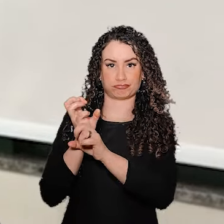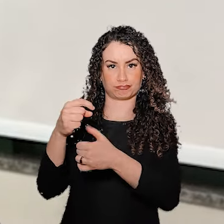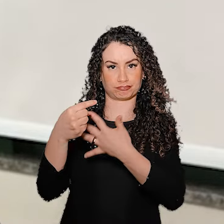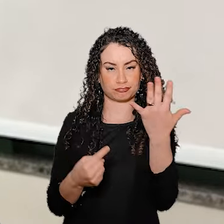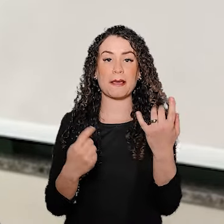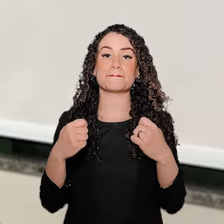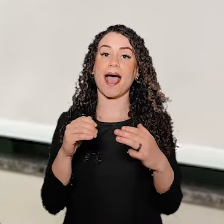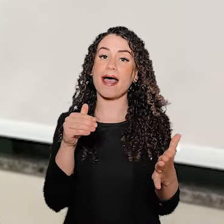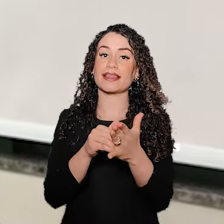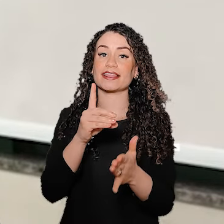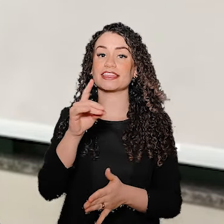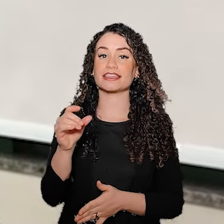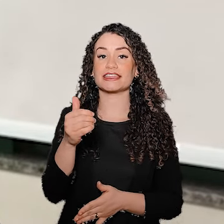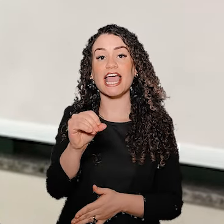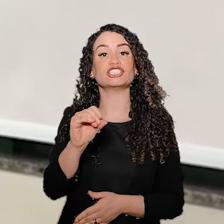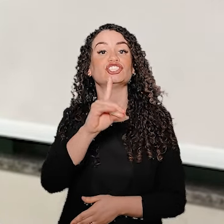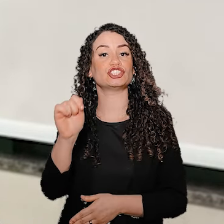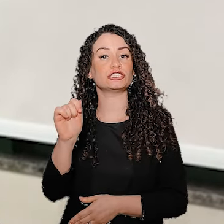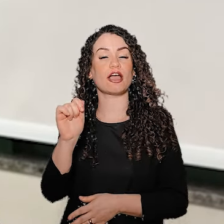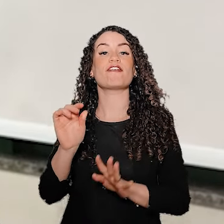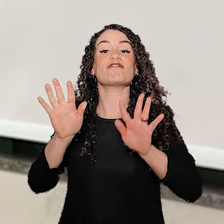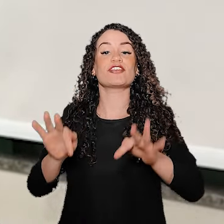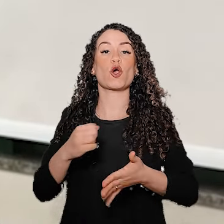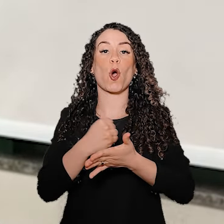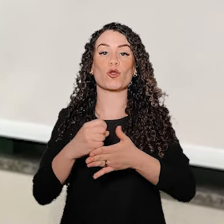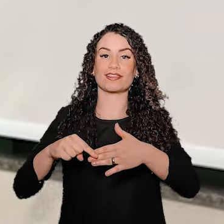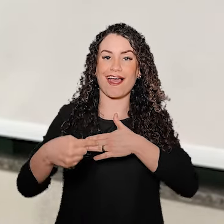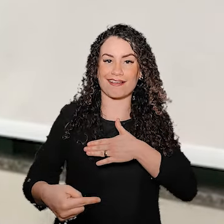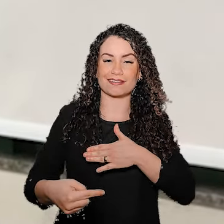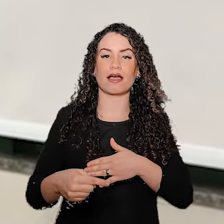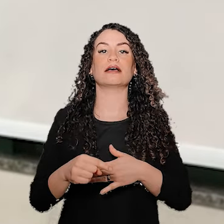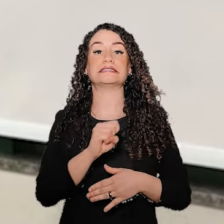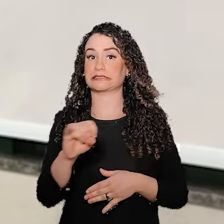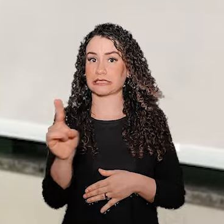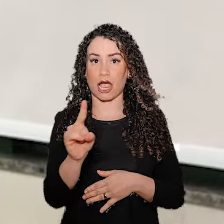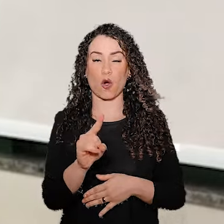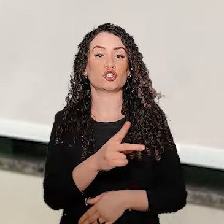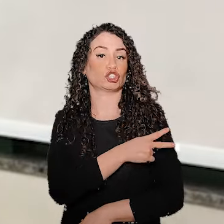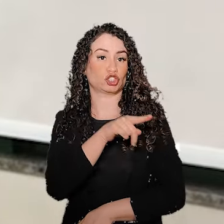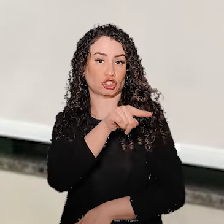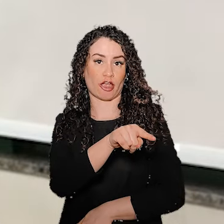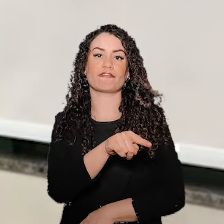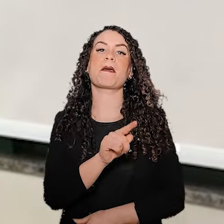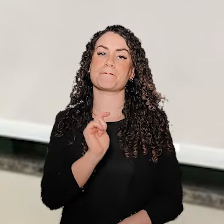no prazo de até dez dias após o fim do contrato, sob pena de o patrão ter que pagar uma multa pelo atraso